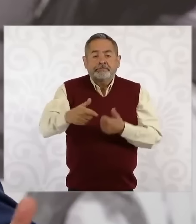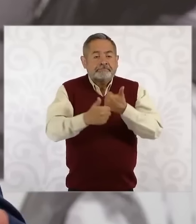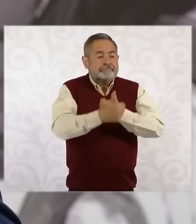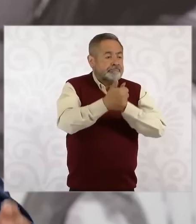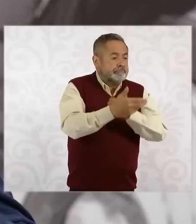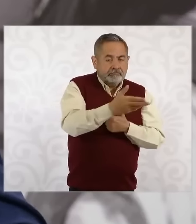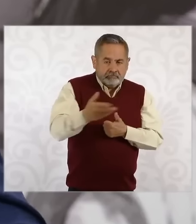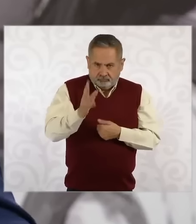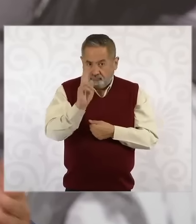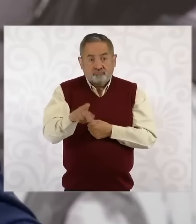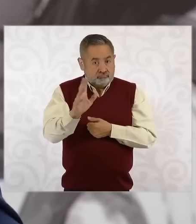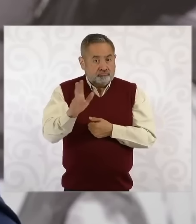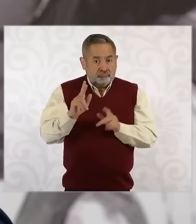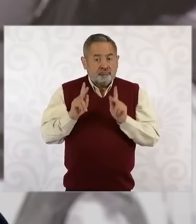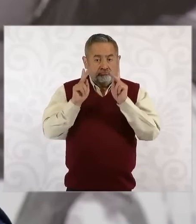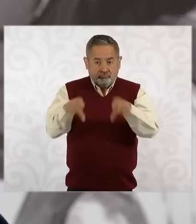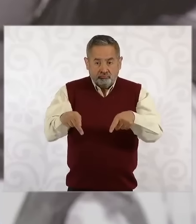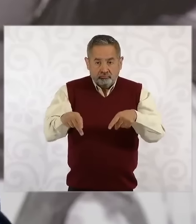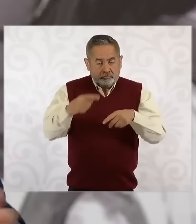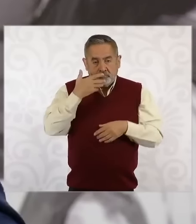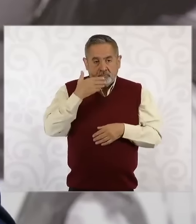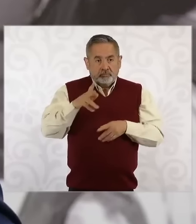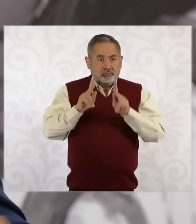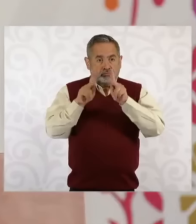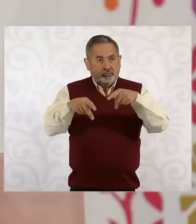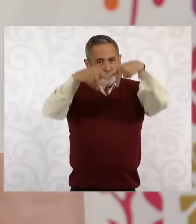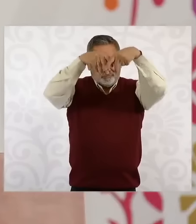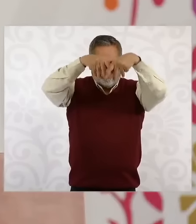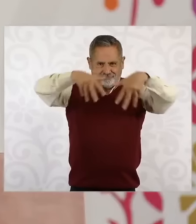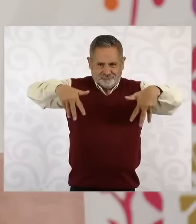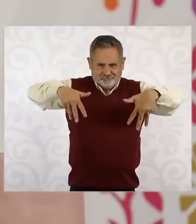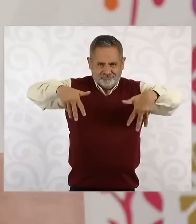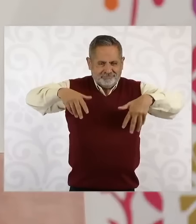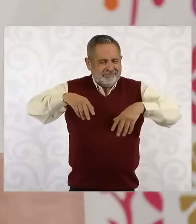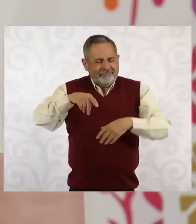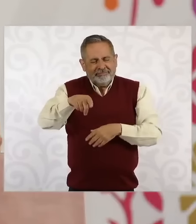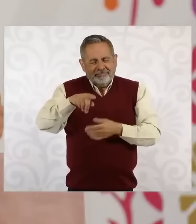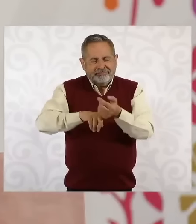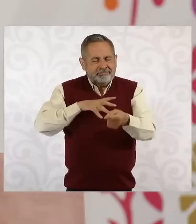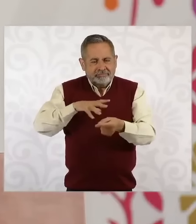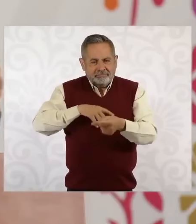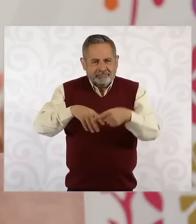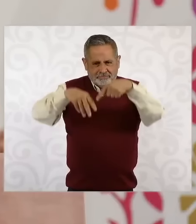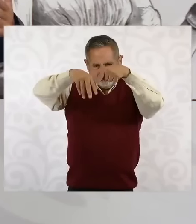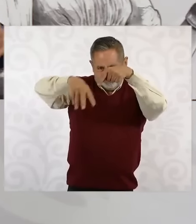atirantado. Tuvimos un tiempo de análisis para ver si lo hacíamos eh con doble voladizo o